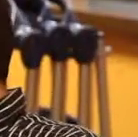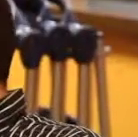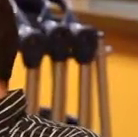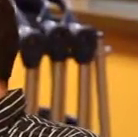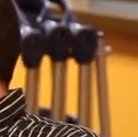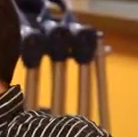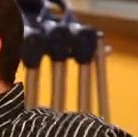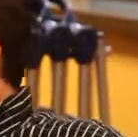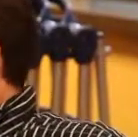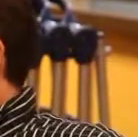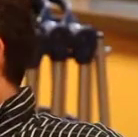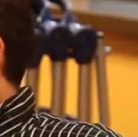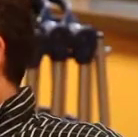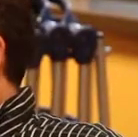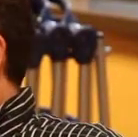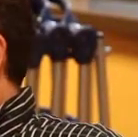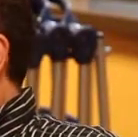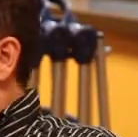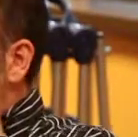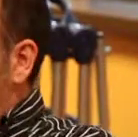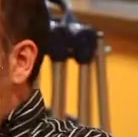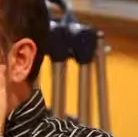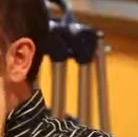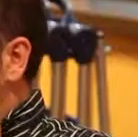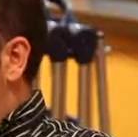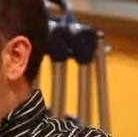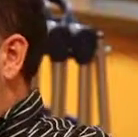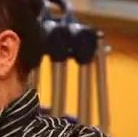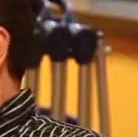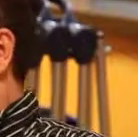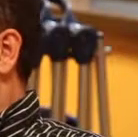Yo os quería comentar que estoy aquí